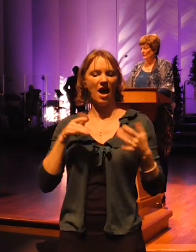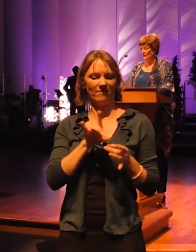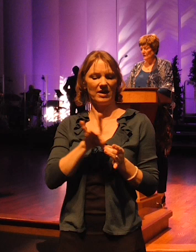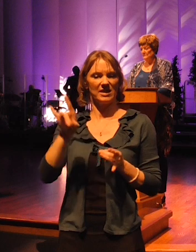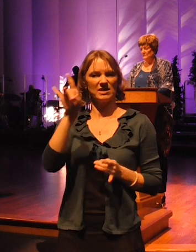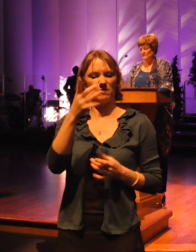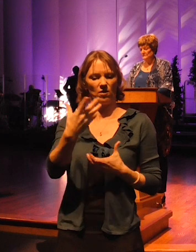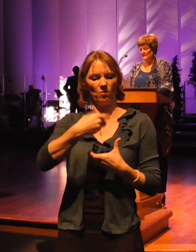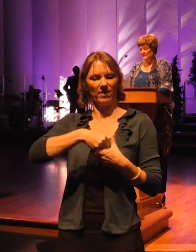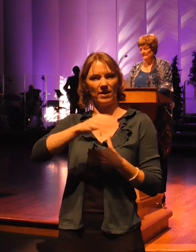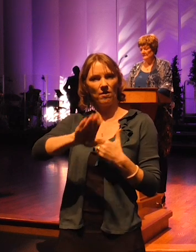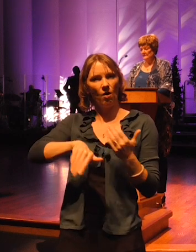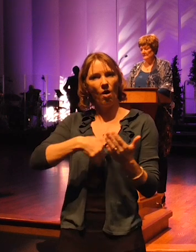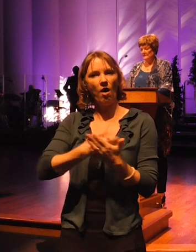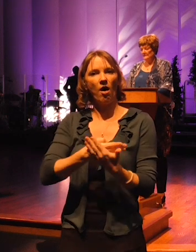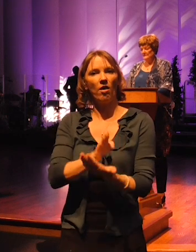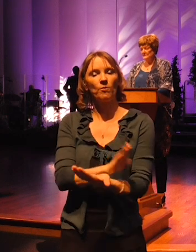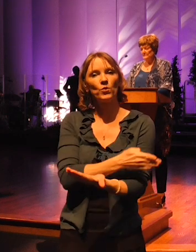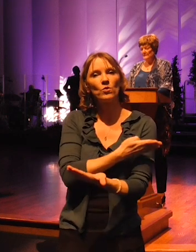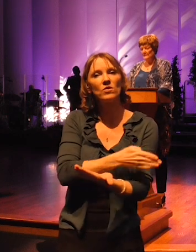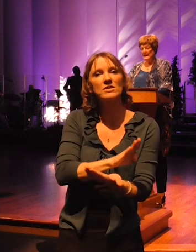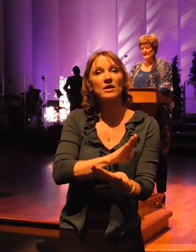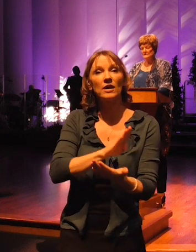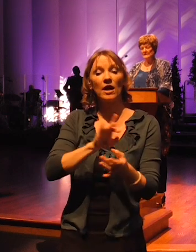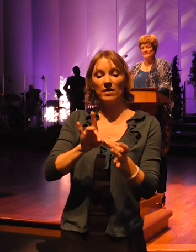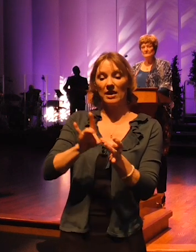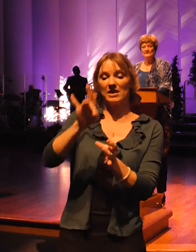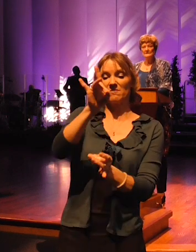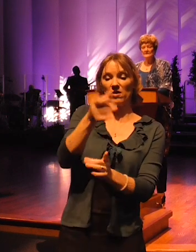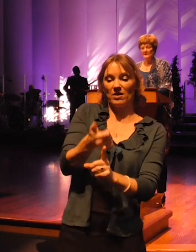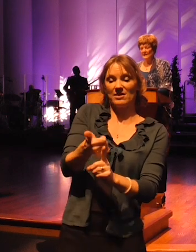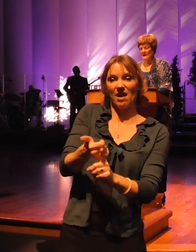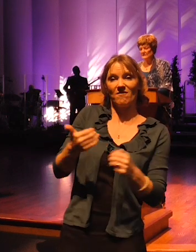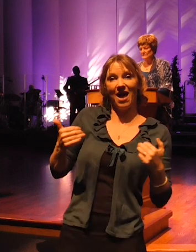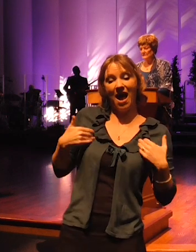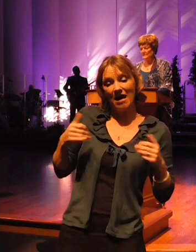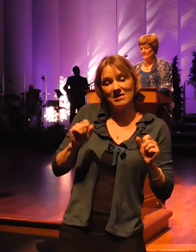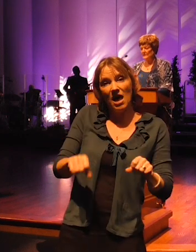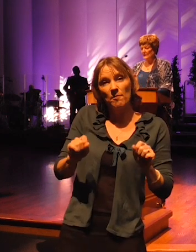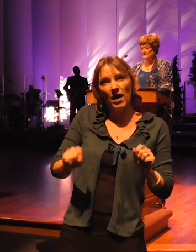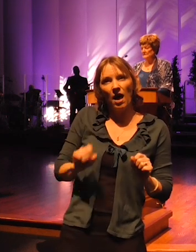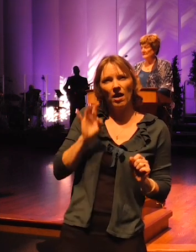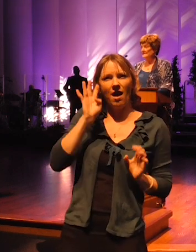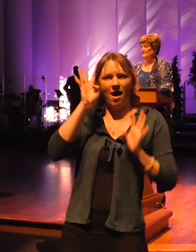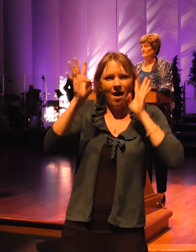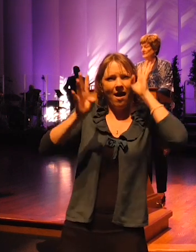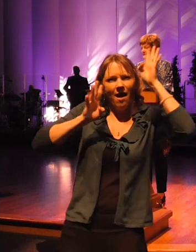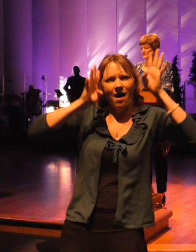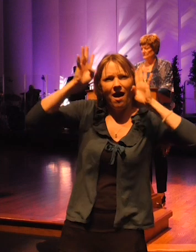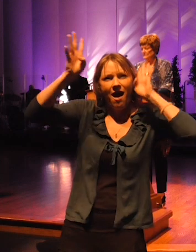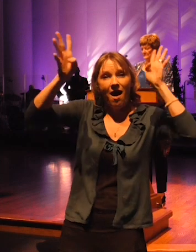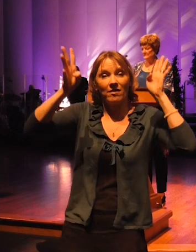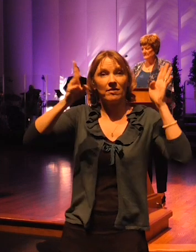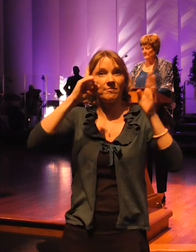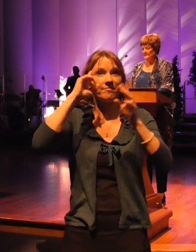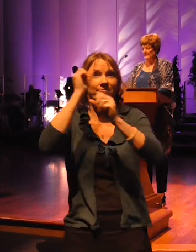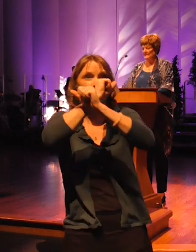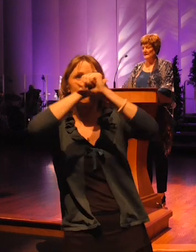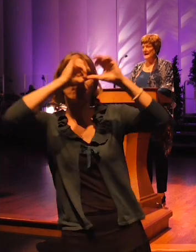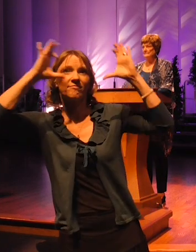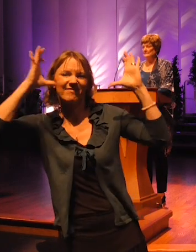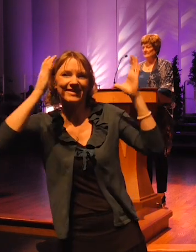música el espíritu tiene la capacidad de evocar pensamientos incluso imágenes de algo que sucedió